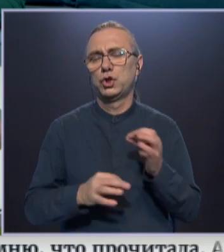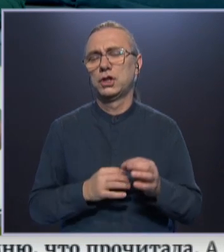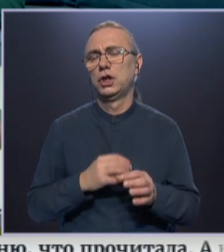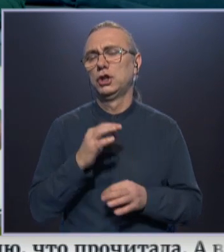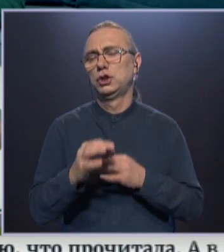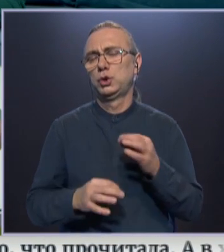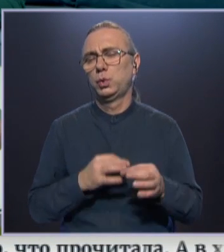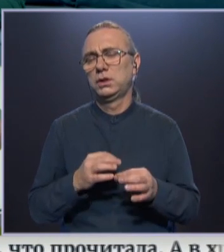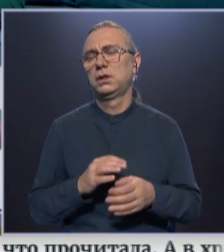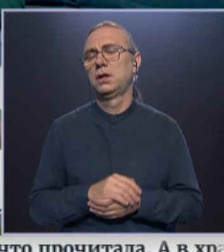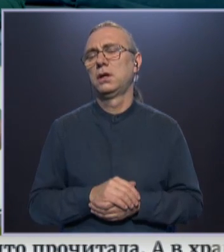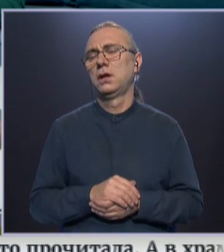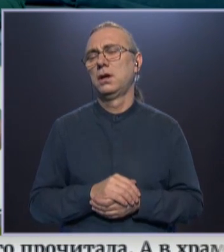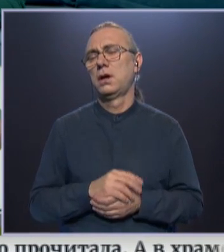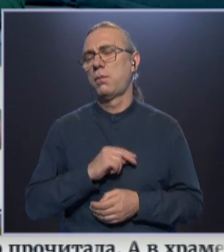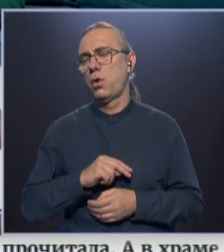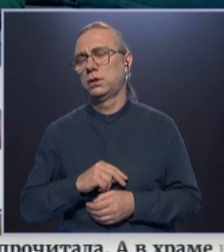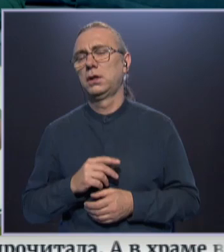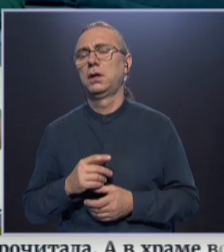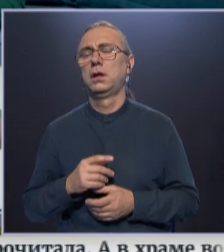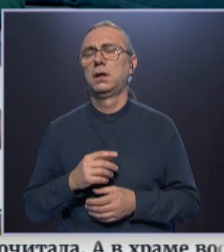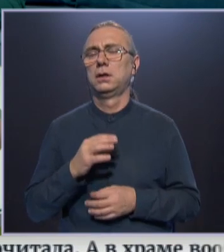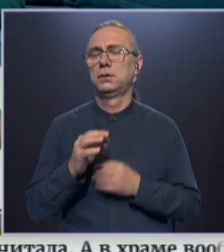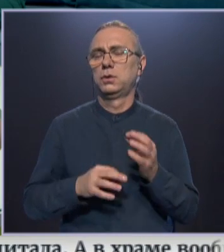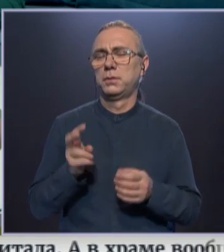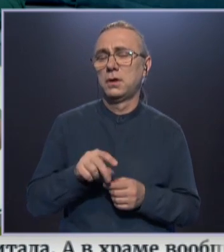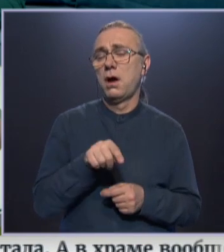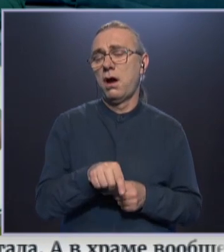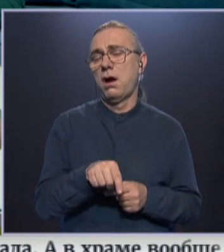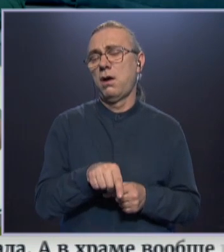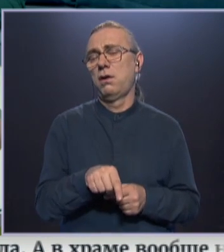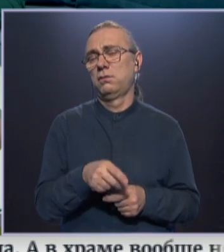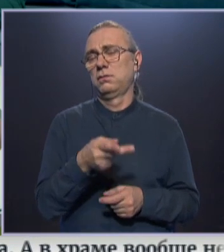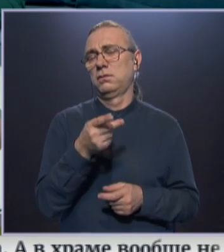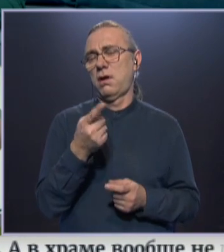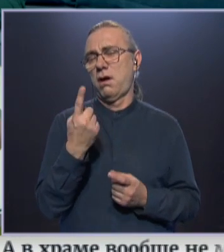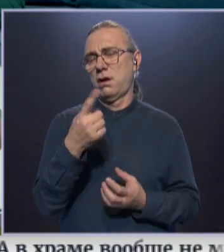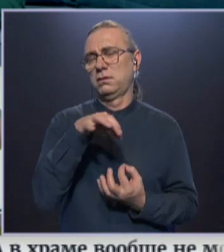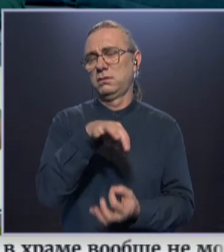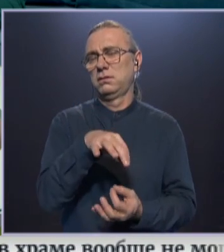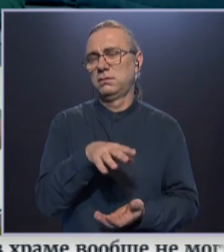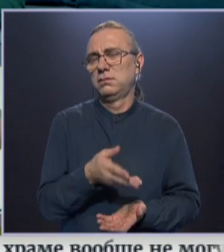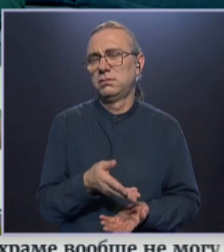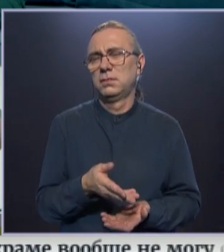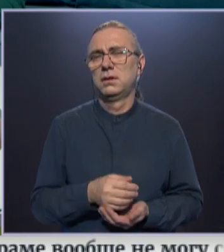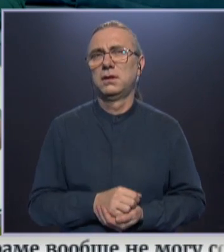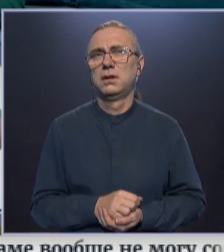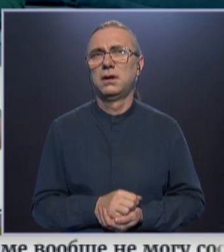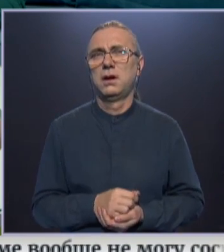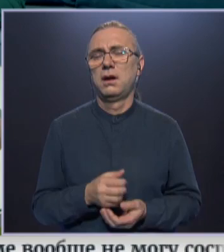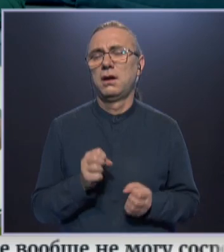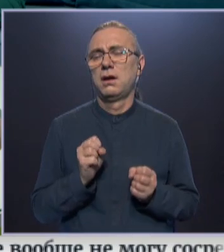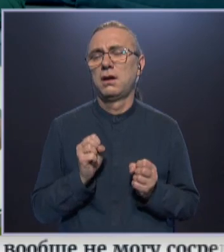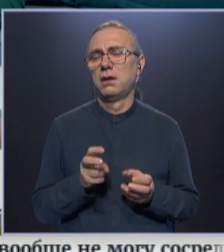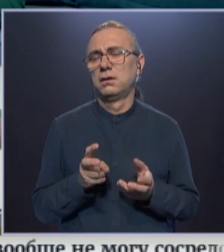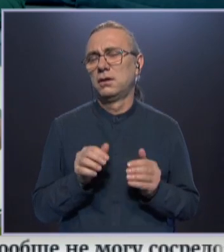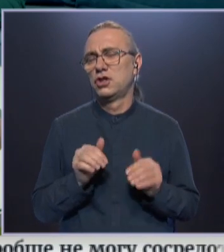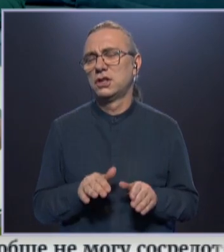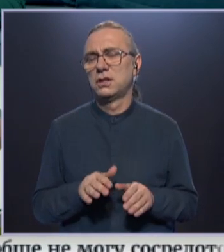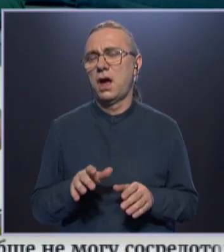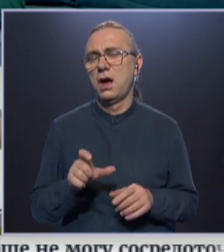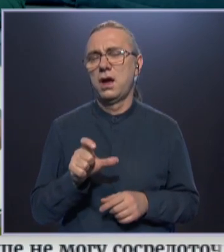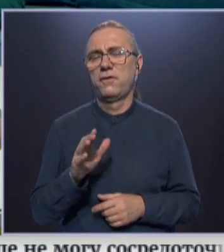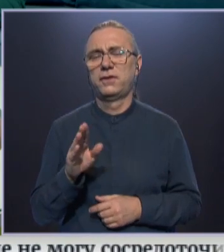а если решится на автоназию не будет ли это убийством